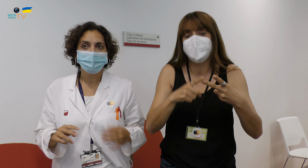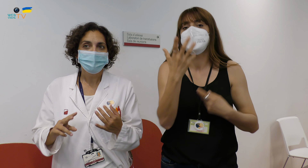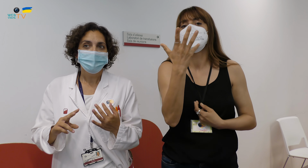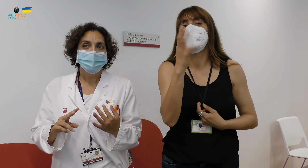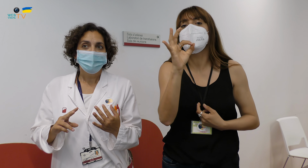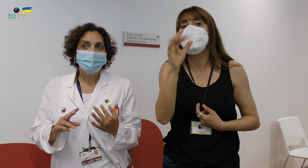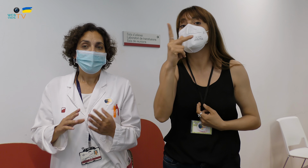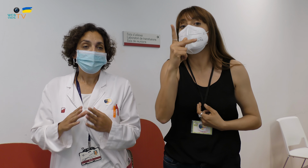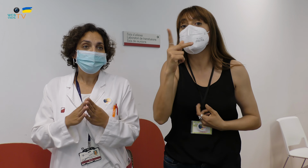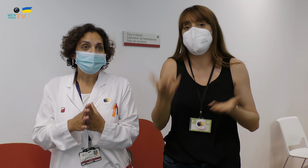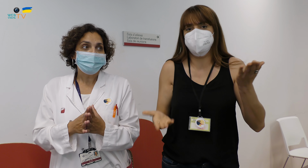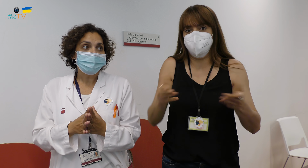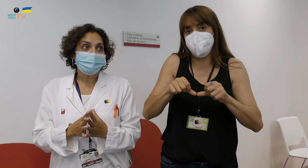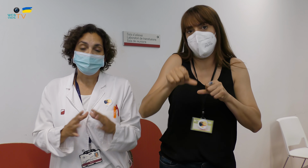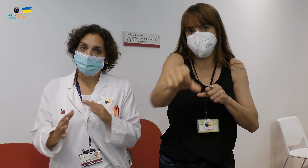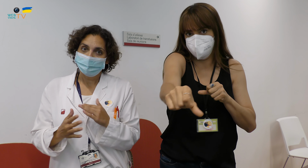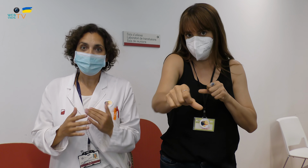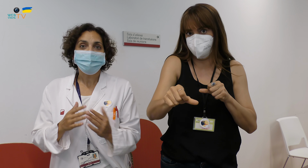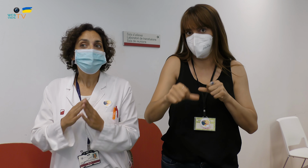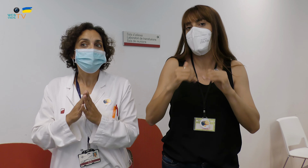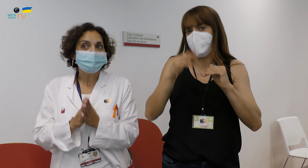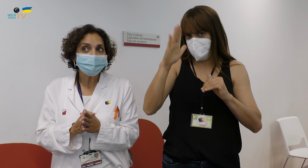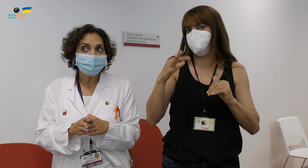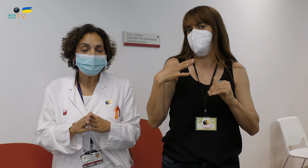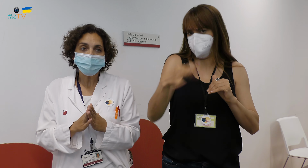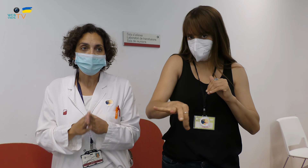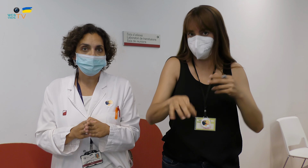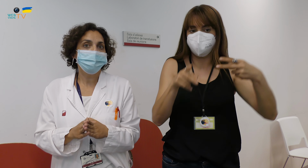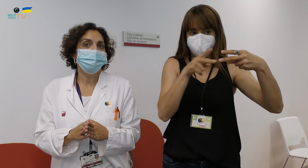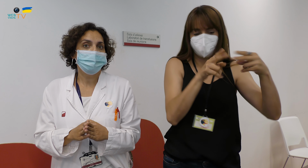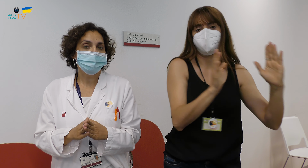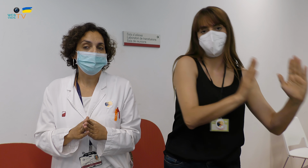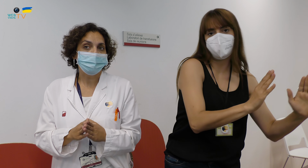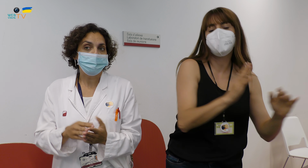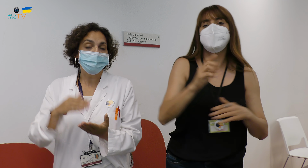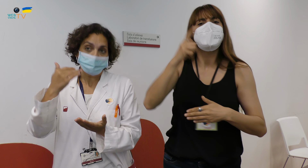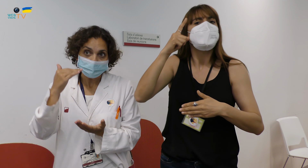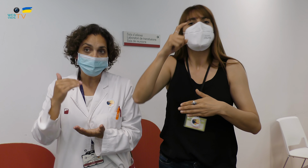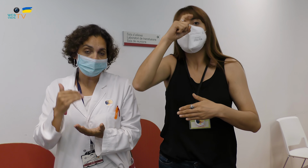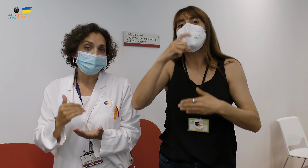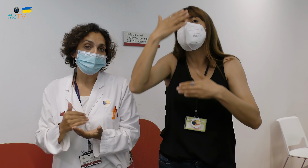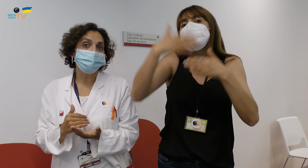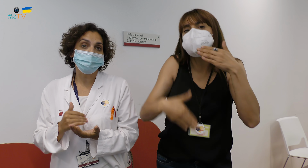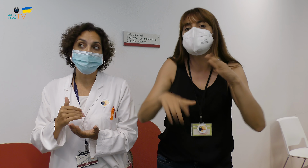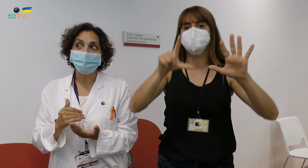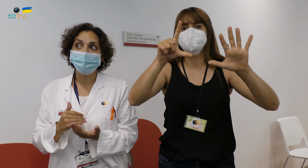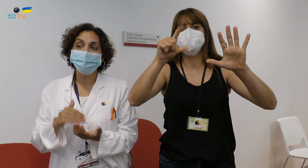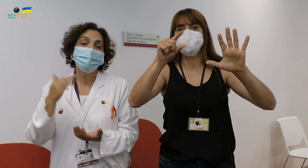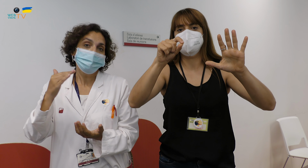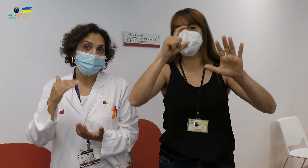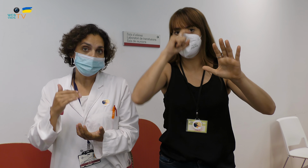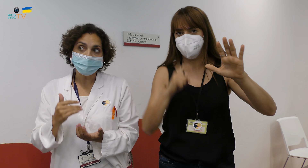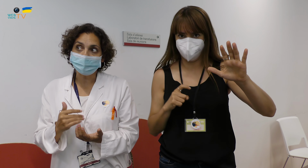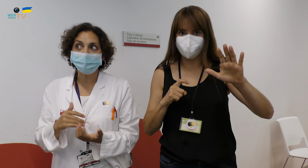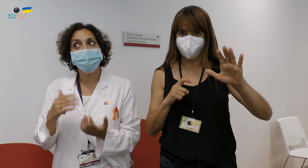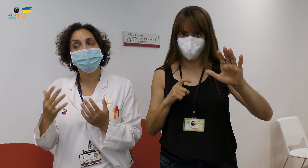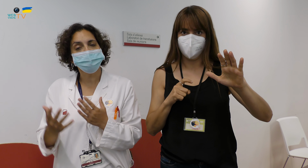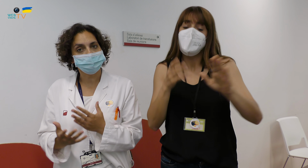Fins a quina edat? Fins als 70 anys es pot donar sang però sí que mirem molt bé si hi ha medicació